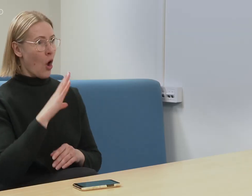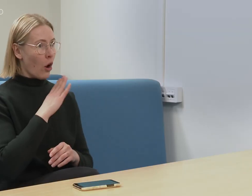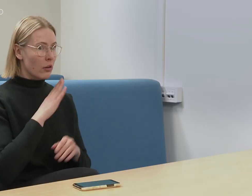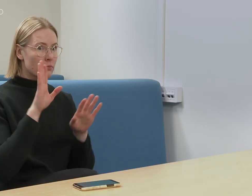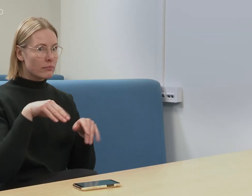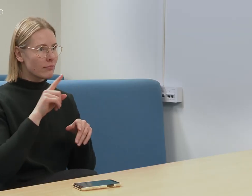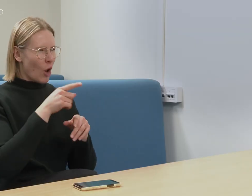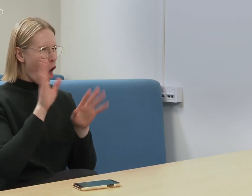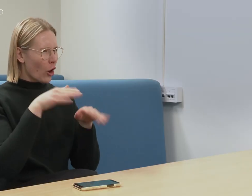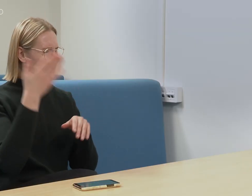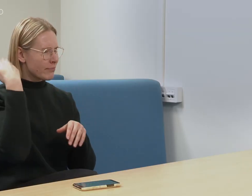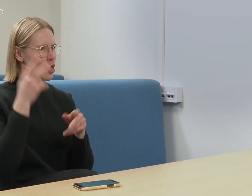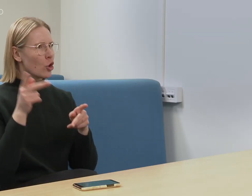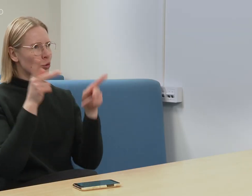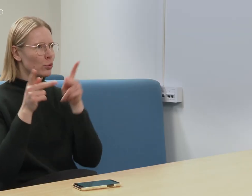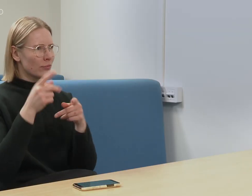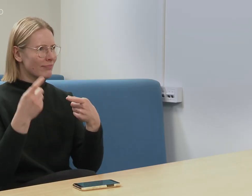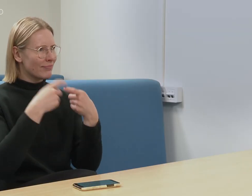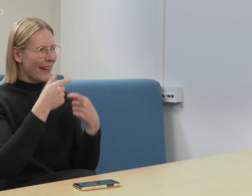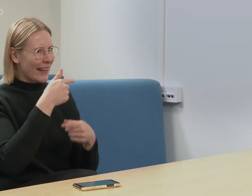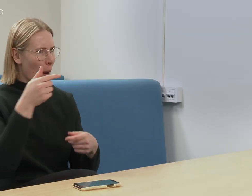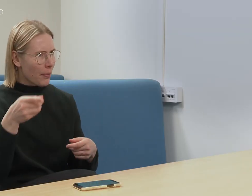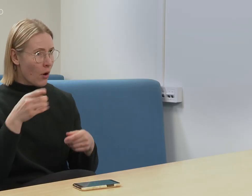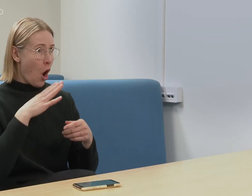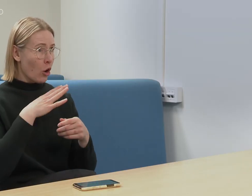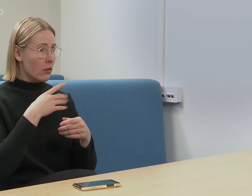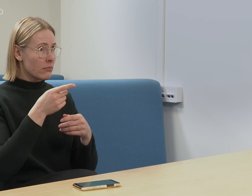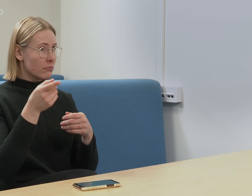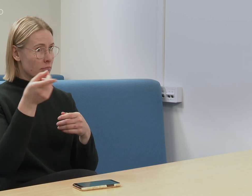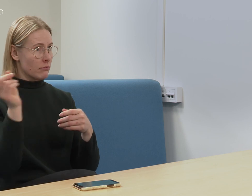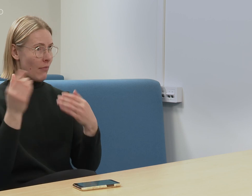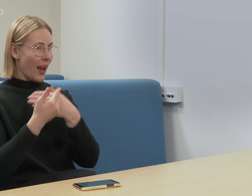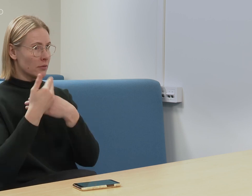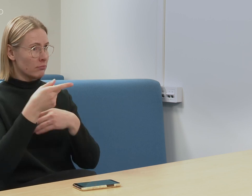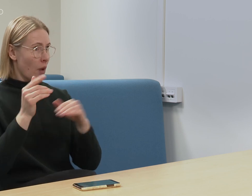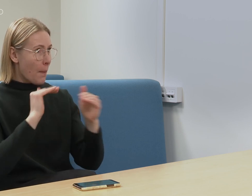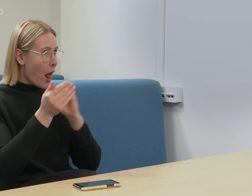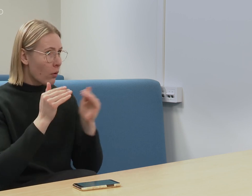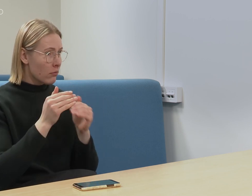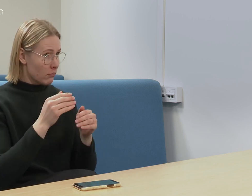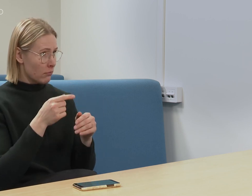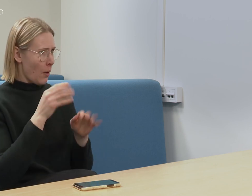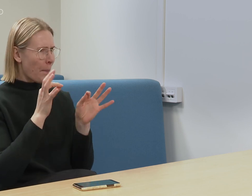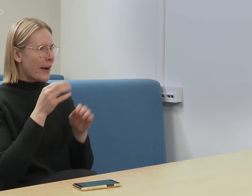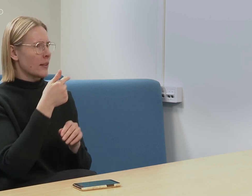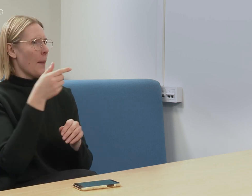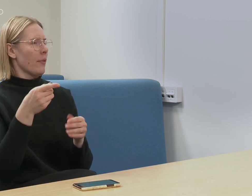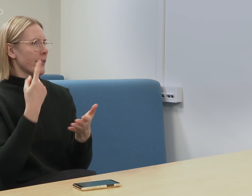Järjestitte aiemmin kyselyn tekstipuhelupalveluun liittyen. Onko tekstipuhelupalvelu edelleen tärkeä kuurojen yhteisölle -